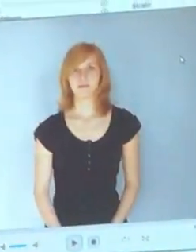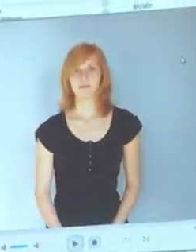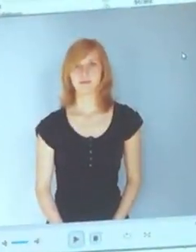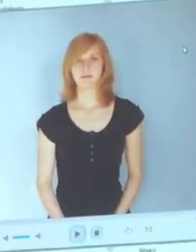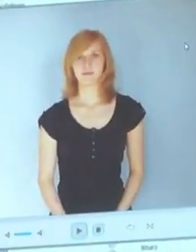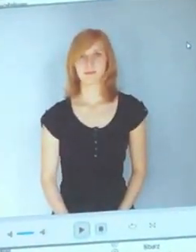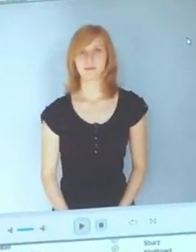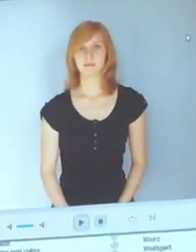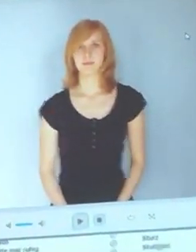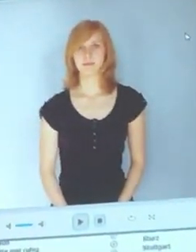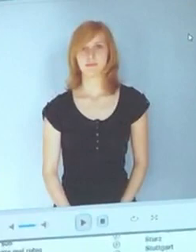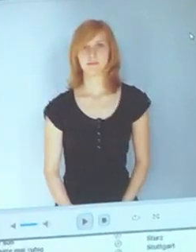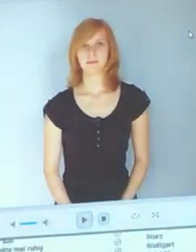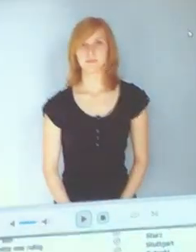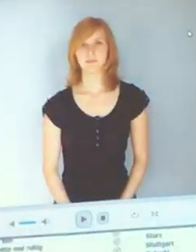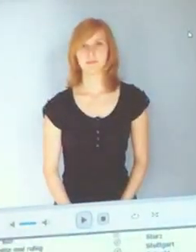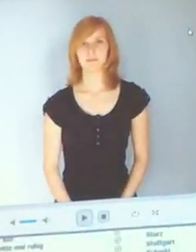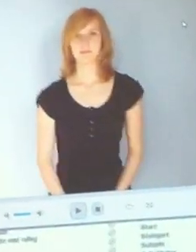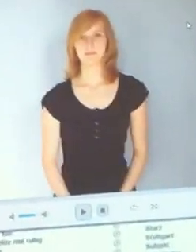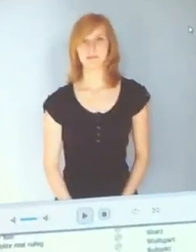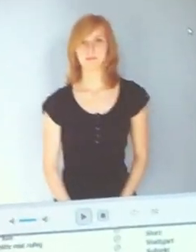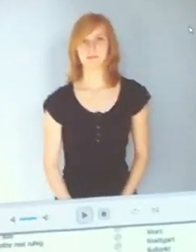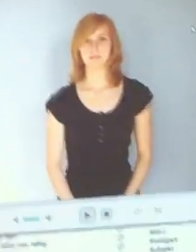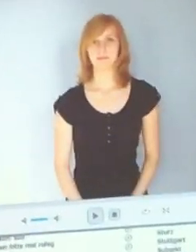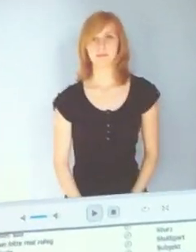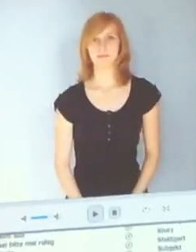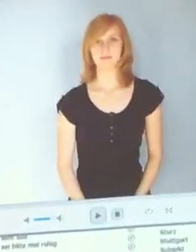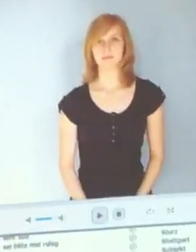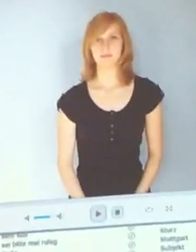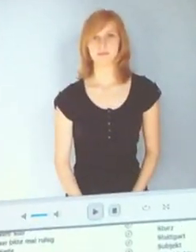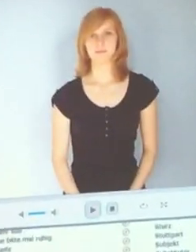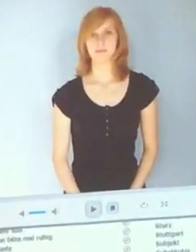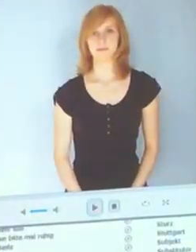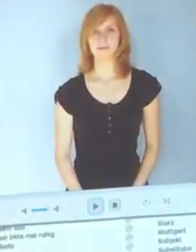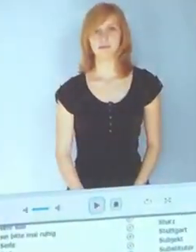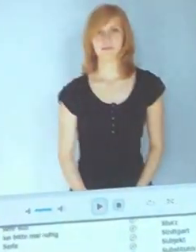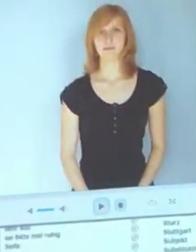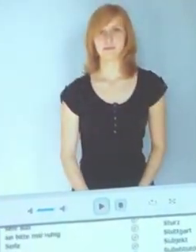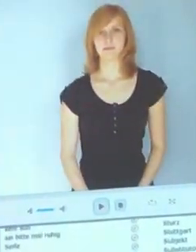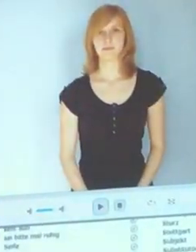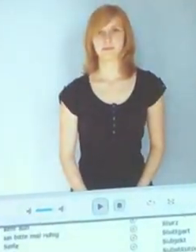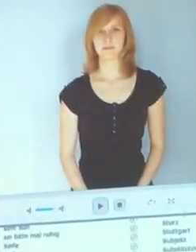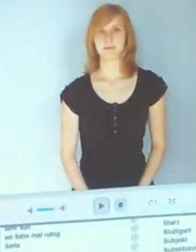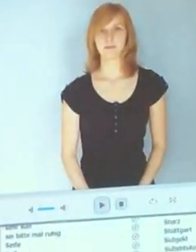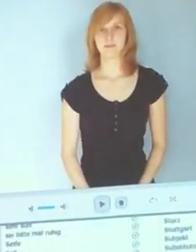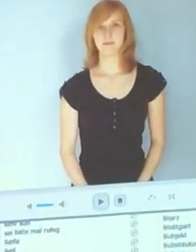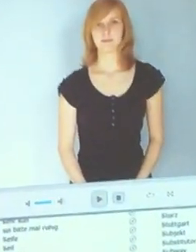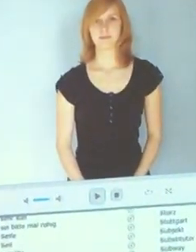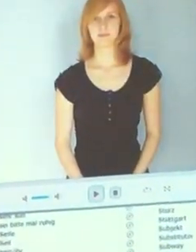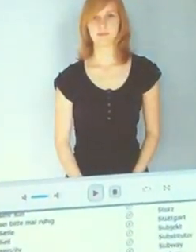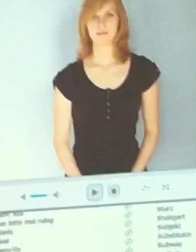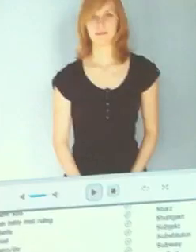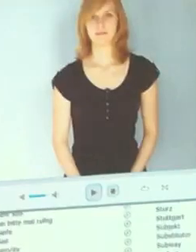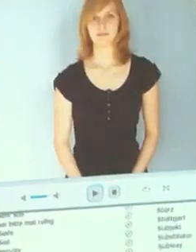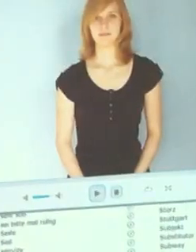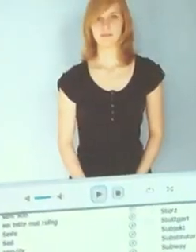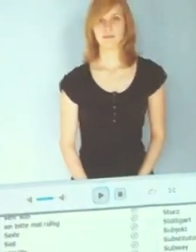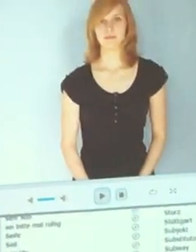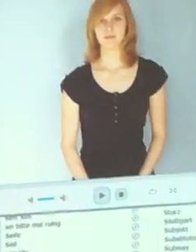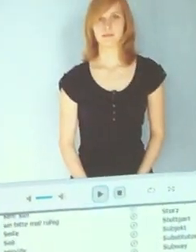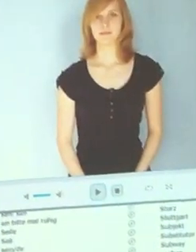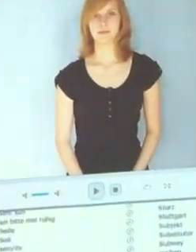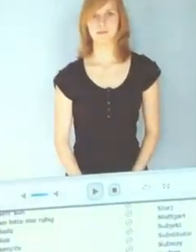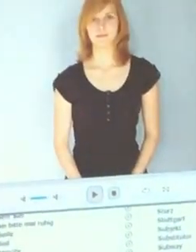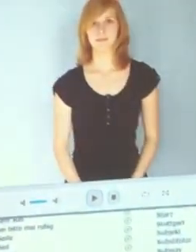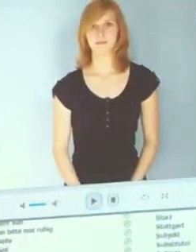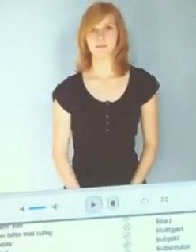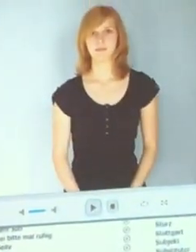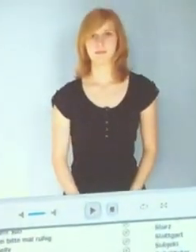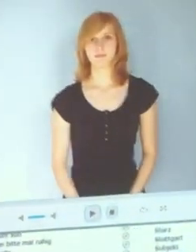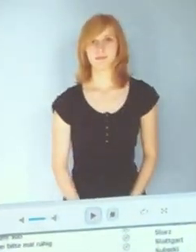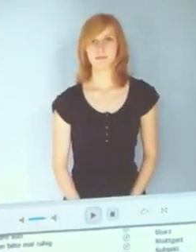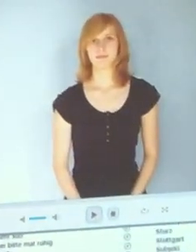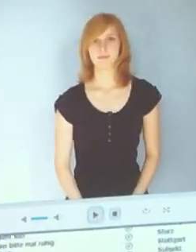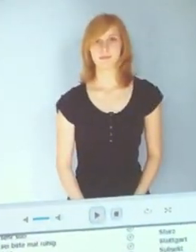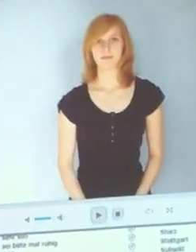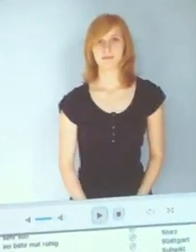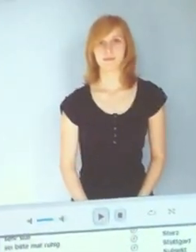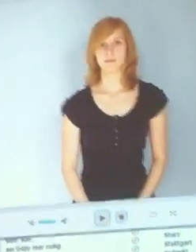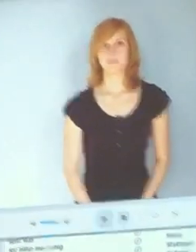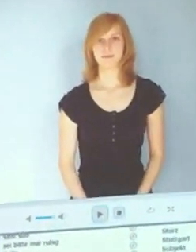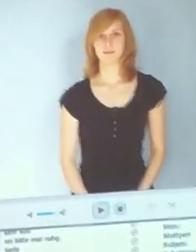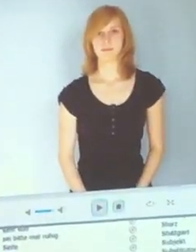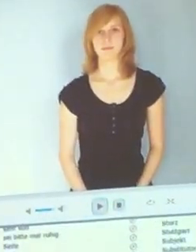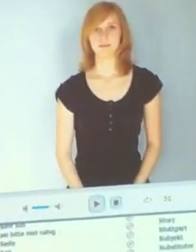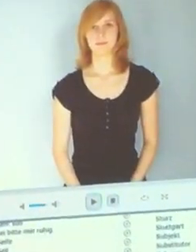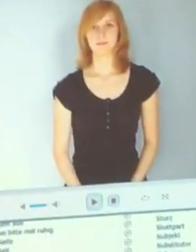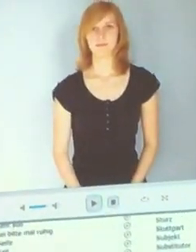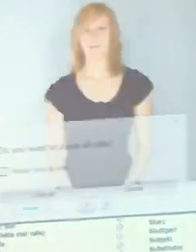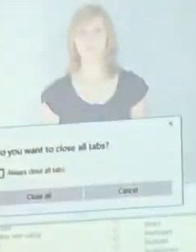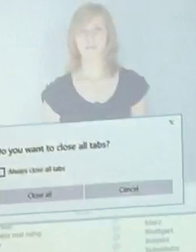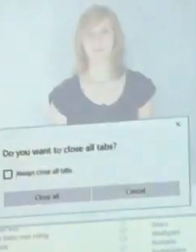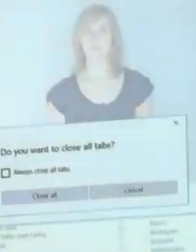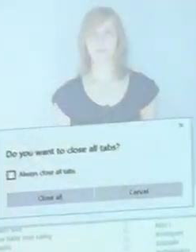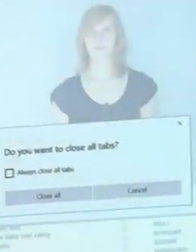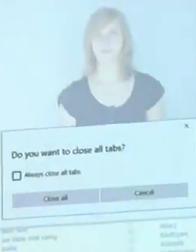die einzigen Merkmale sind, die diese Wörter unterscheiden. Sie wissen also nur, ob sie "Strafe" oder "Kaufen" sagen, über das Lippenmuster.